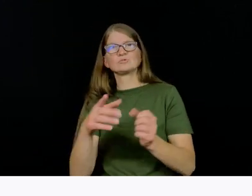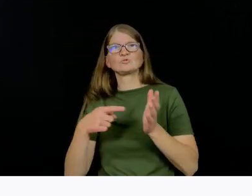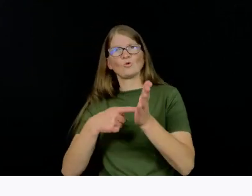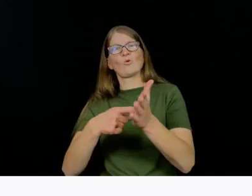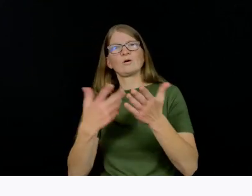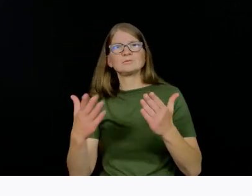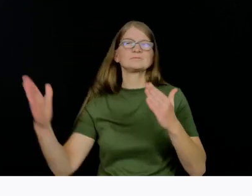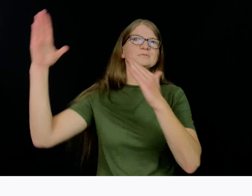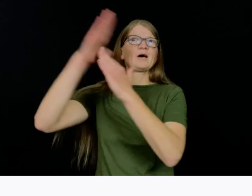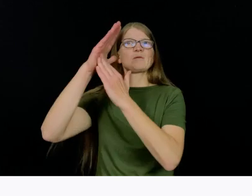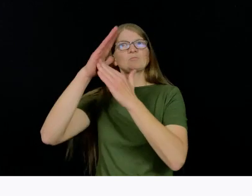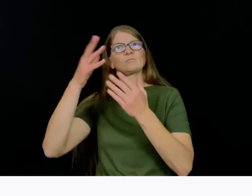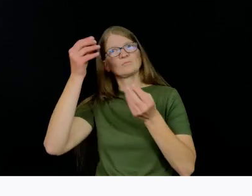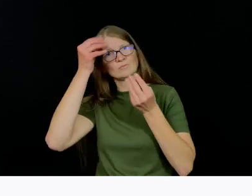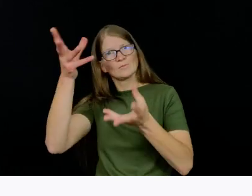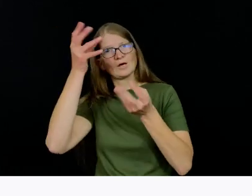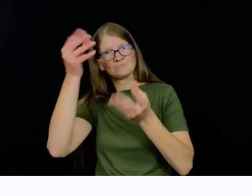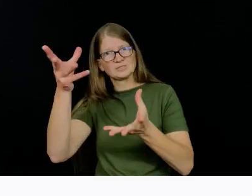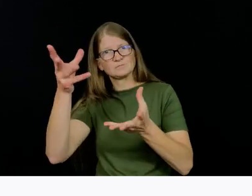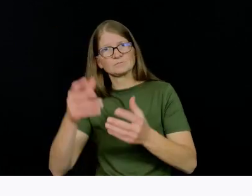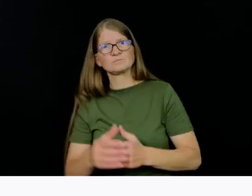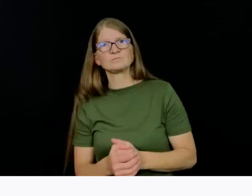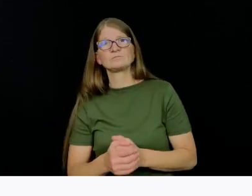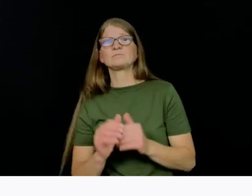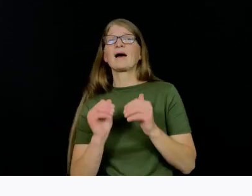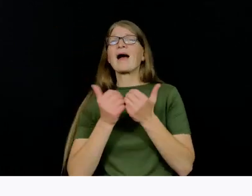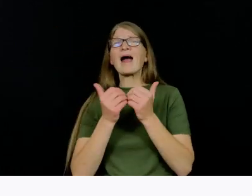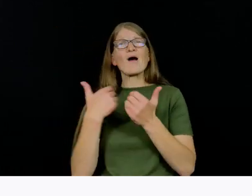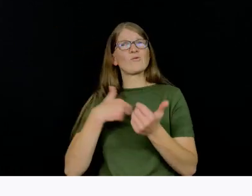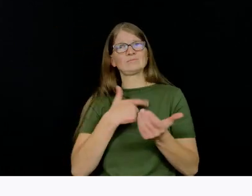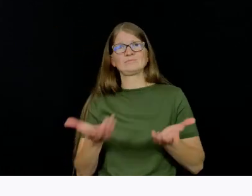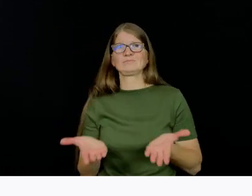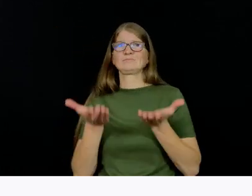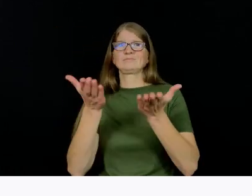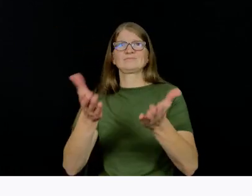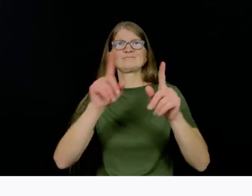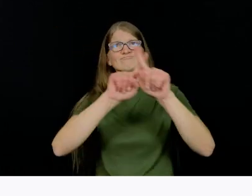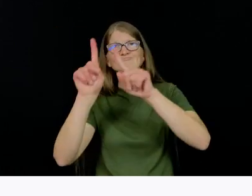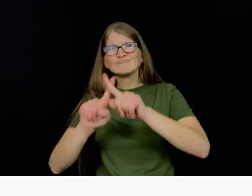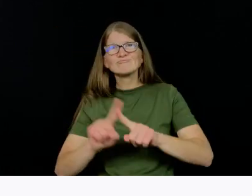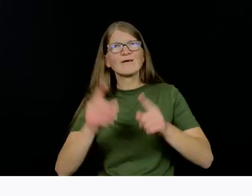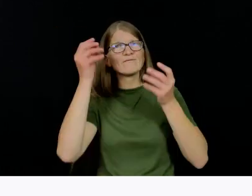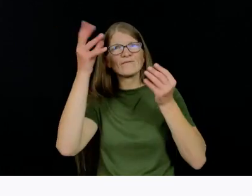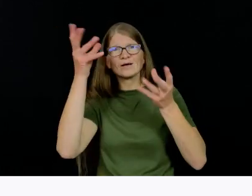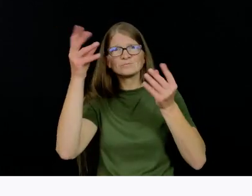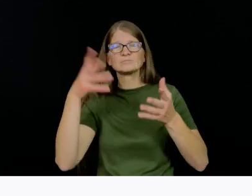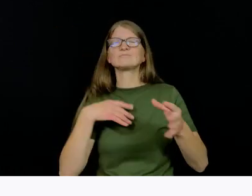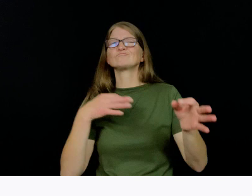بينما تدخل العشرات من المكونات في هذا الأمر إلاّ أني أريد أن أسلّط الضوء على اثنين: فهم اللغة الطبيعية